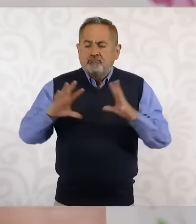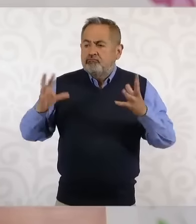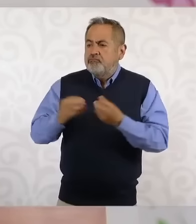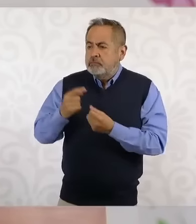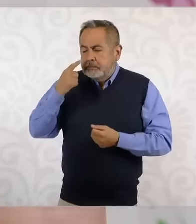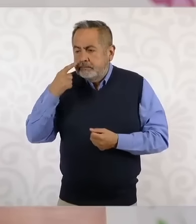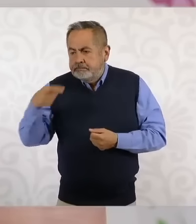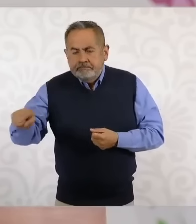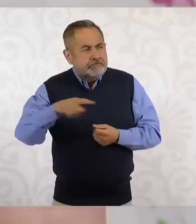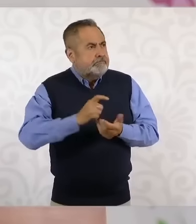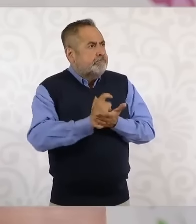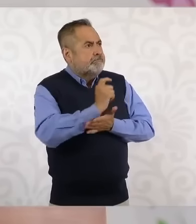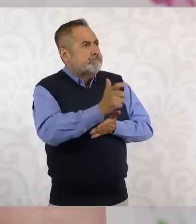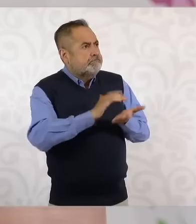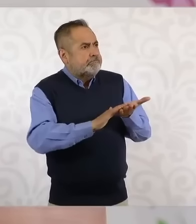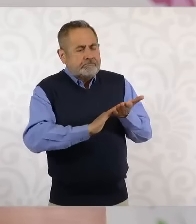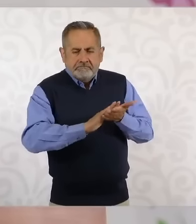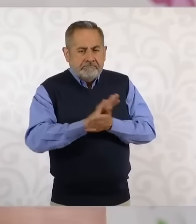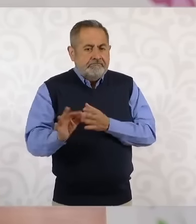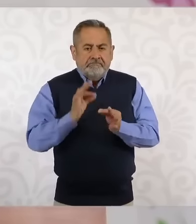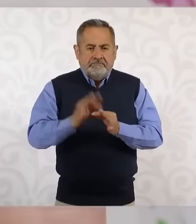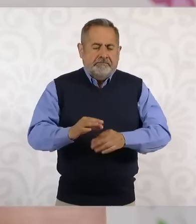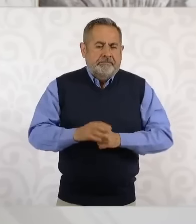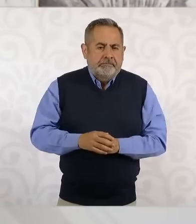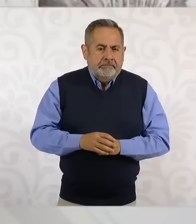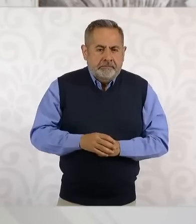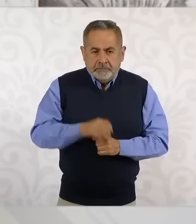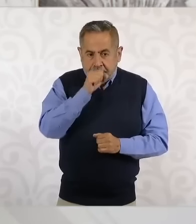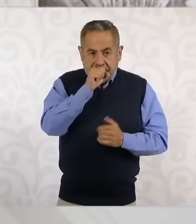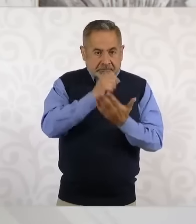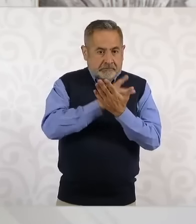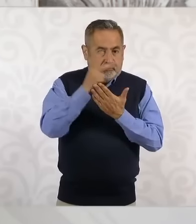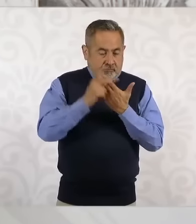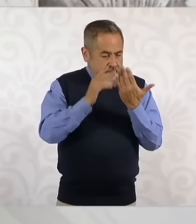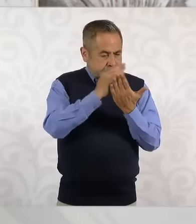de la financiera. Este programa fue diseñado con responsabilidad ascendaria.